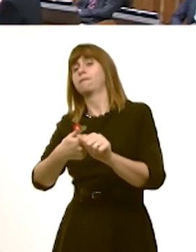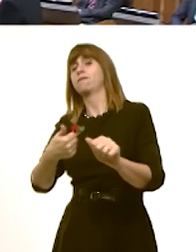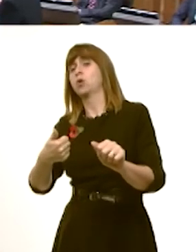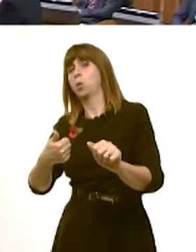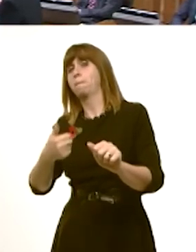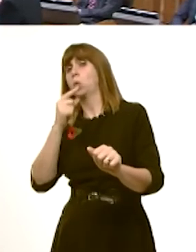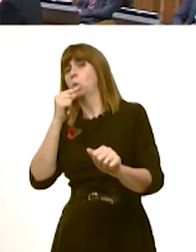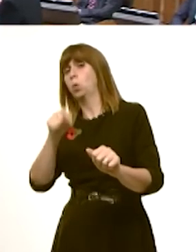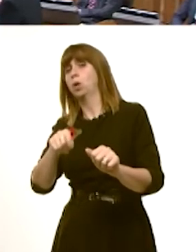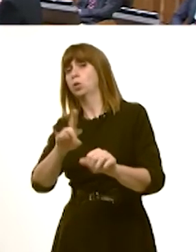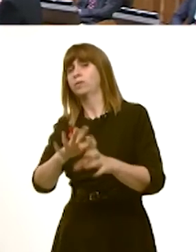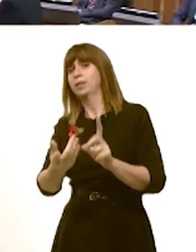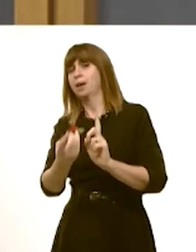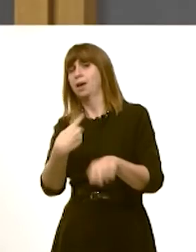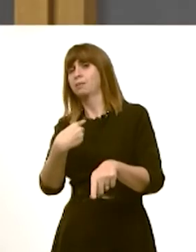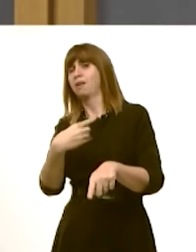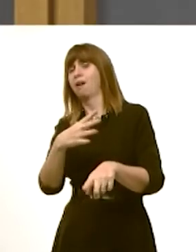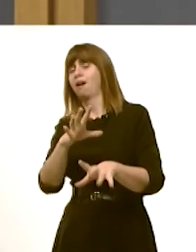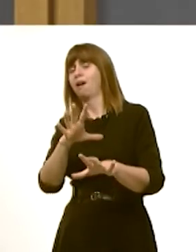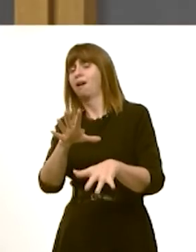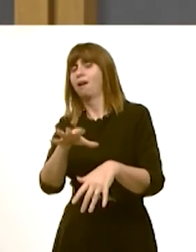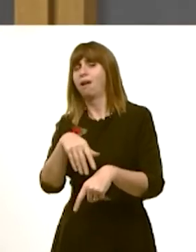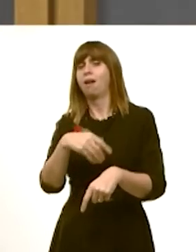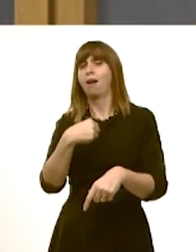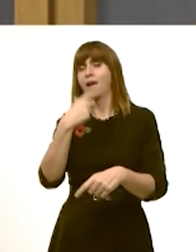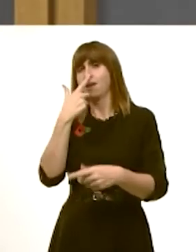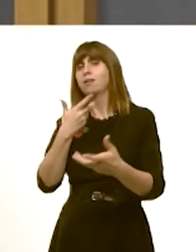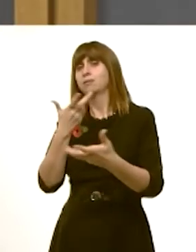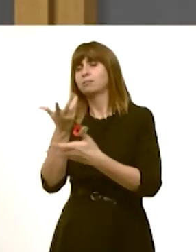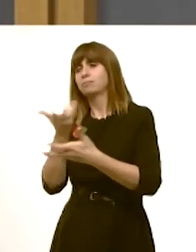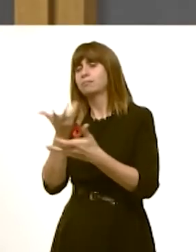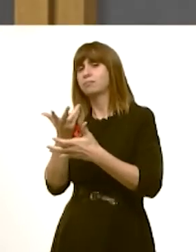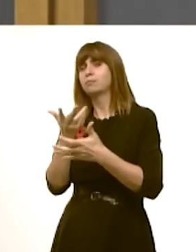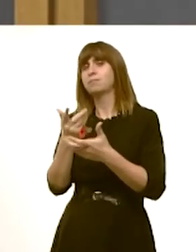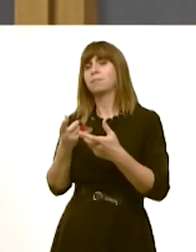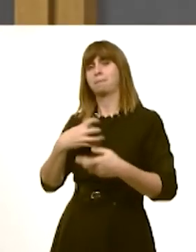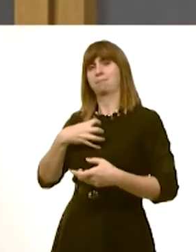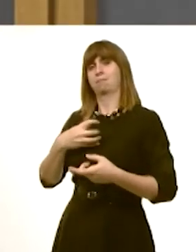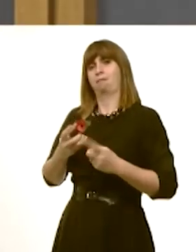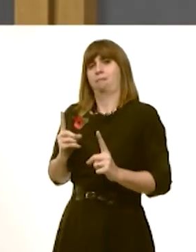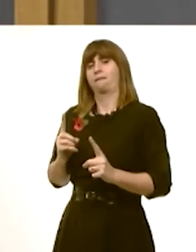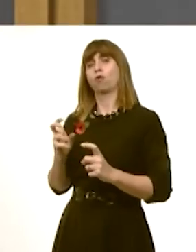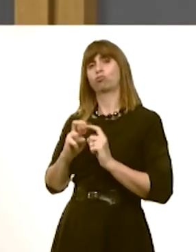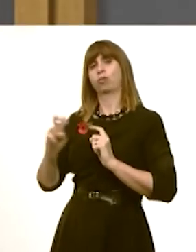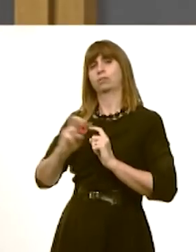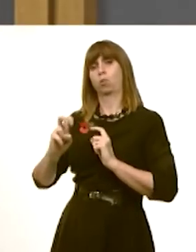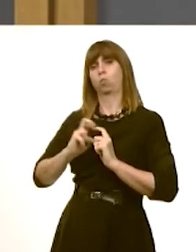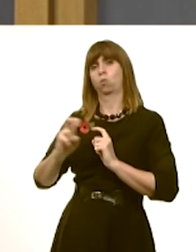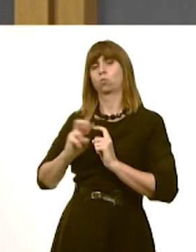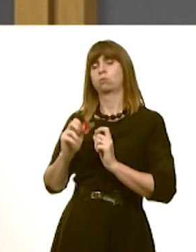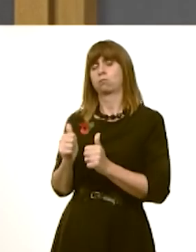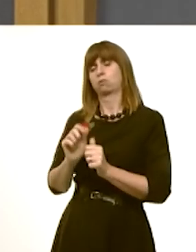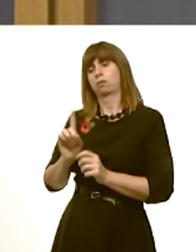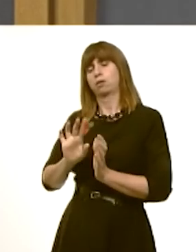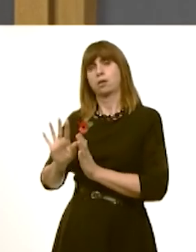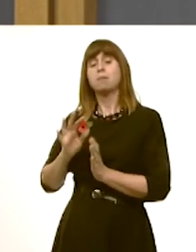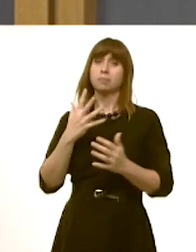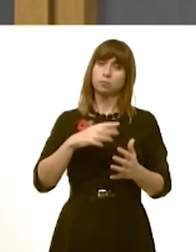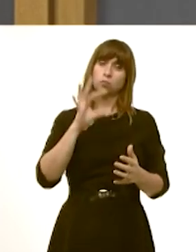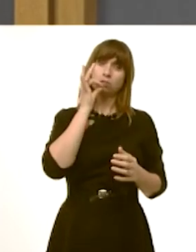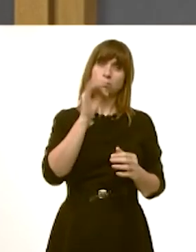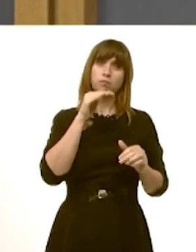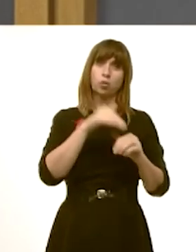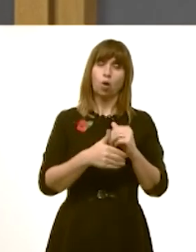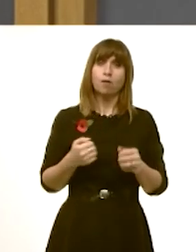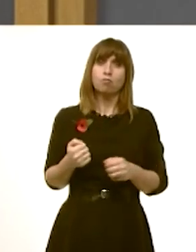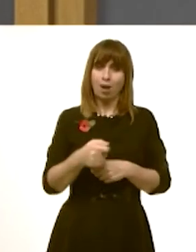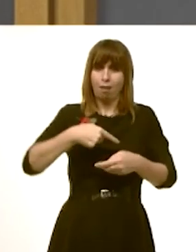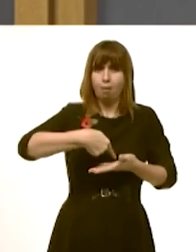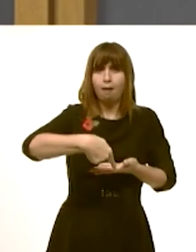Rhun ap Iorwerth: Gofyn cwestiwn a wnes i yn gynharach ynglyn ‚ír breindal nesaf